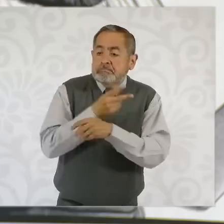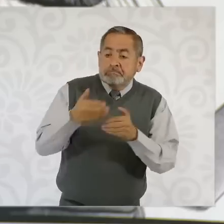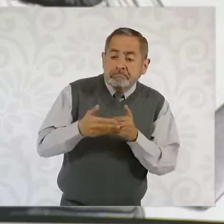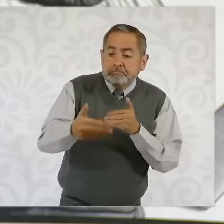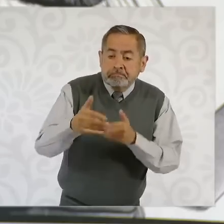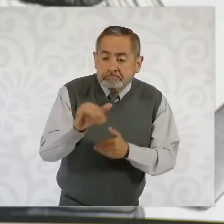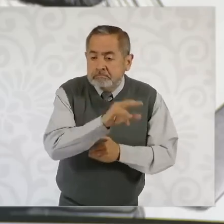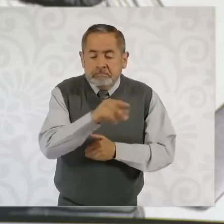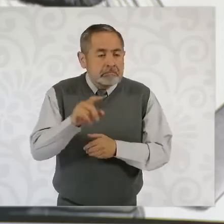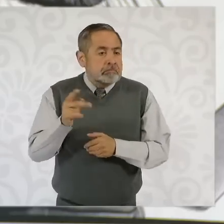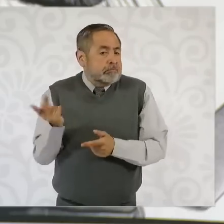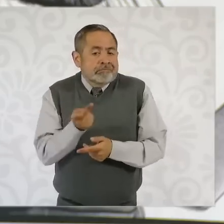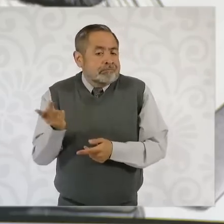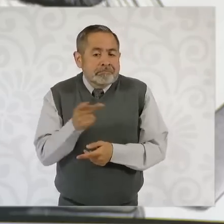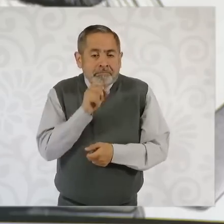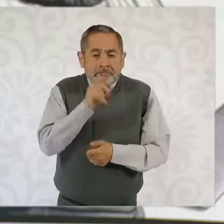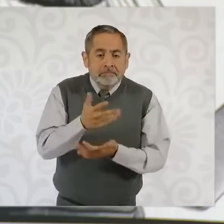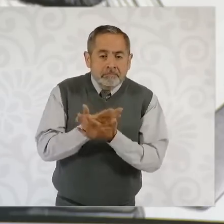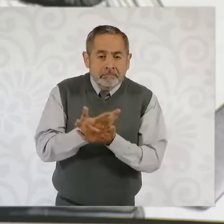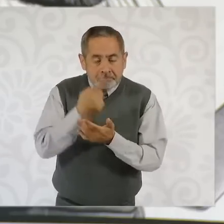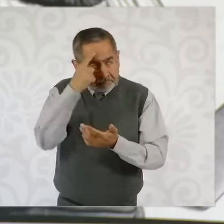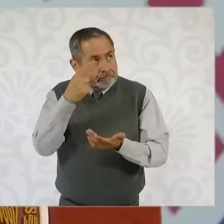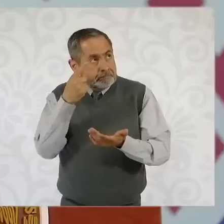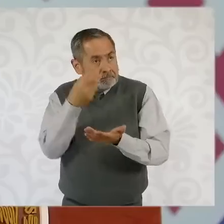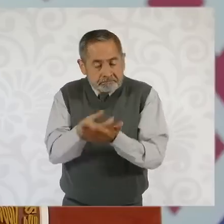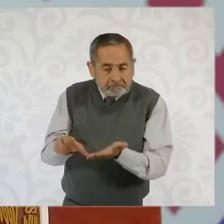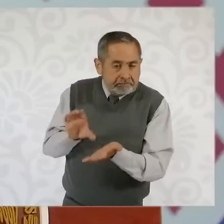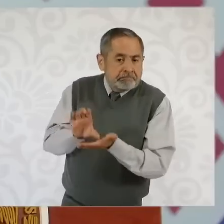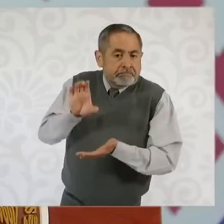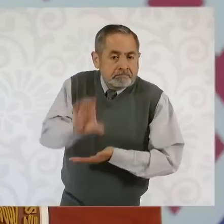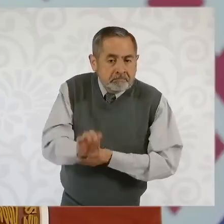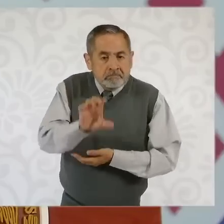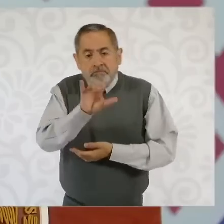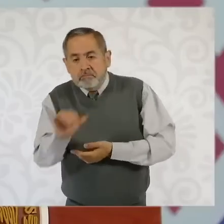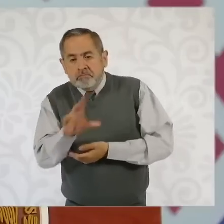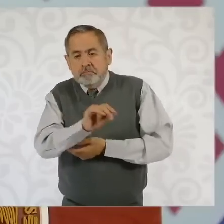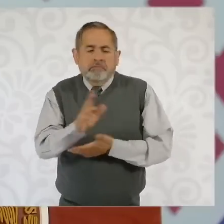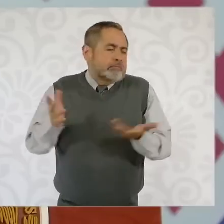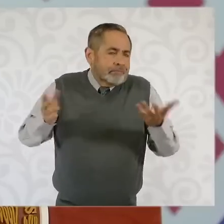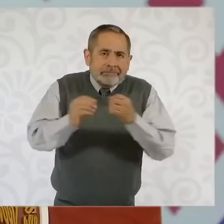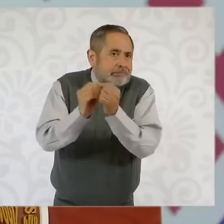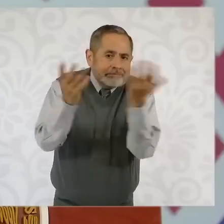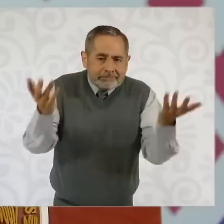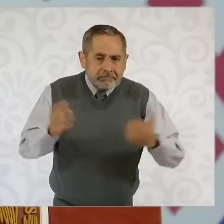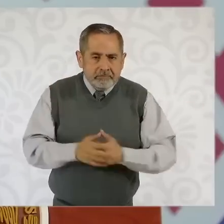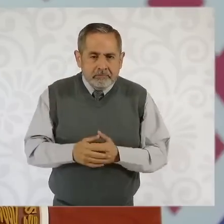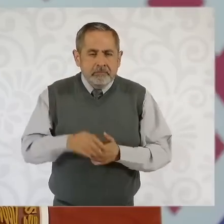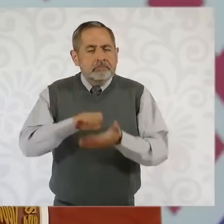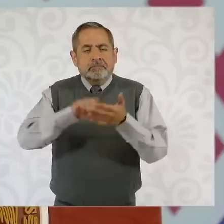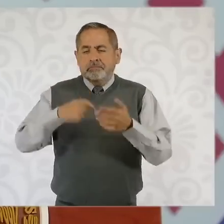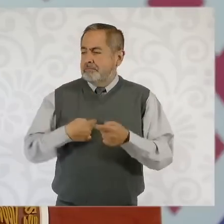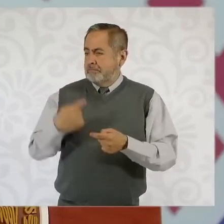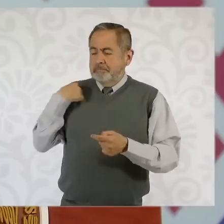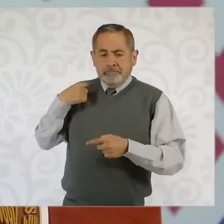temas para poder hacer una inversión ahora por ejemplo estuve en el puerto de cruz en el puerto